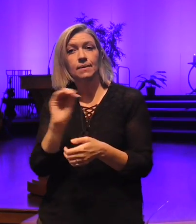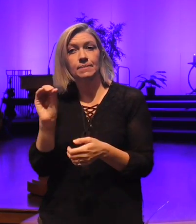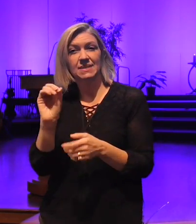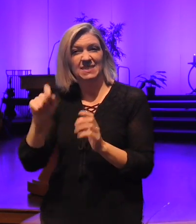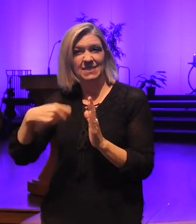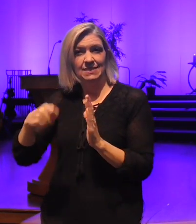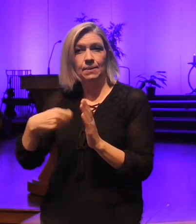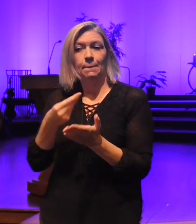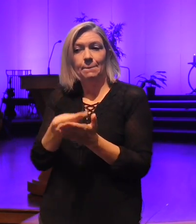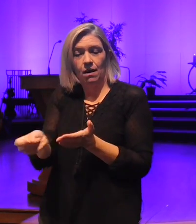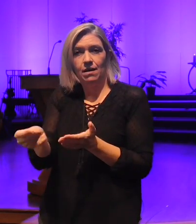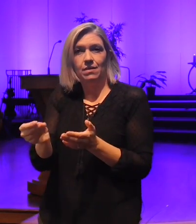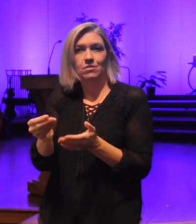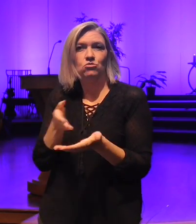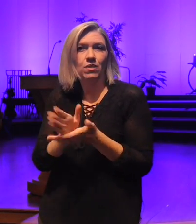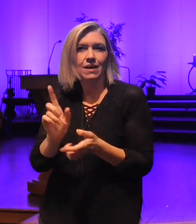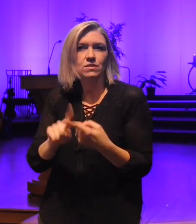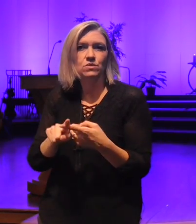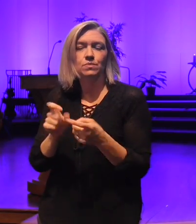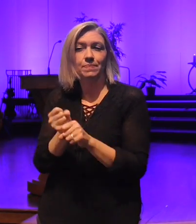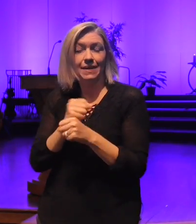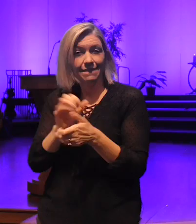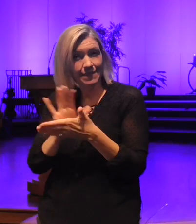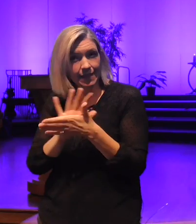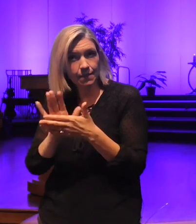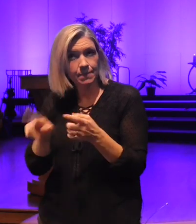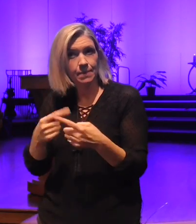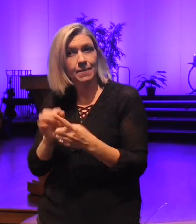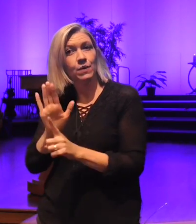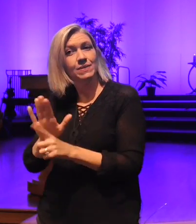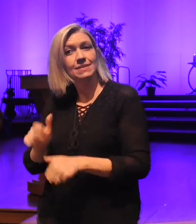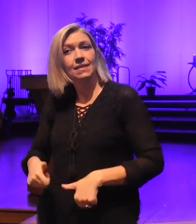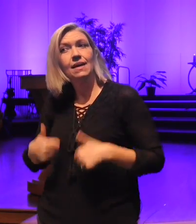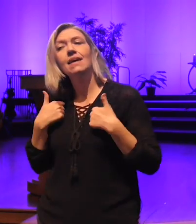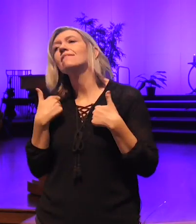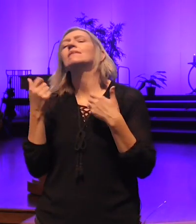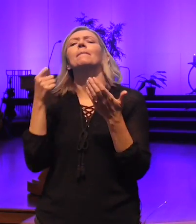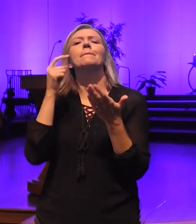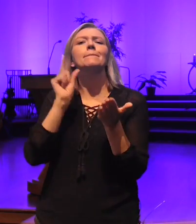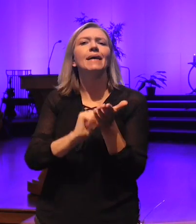una película sobre su vida. Aparecieron historias en revistas. Recibió una carta del presidente